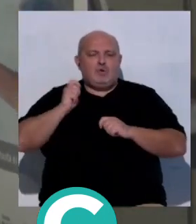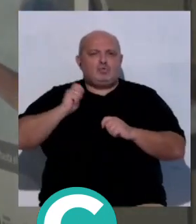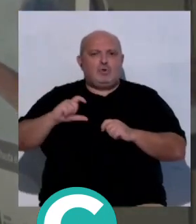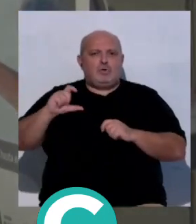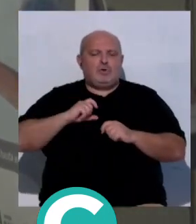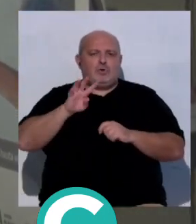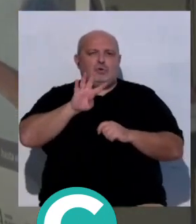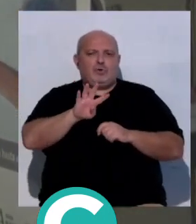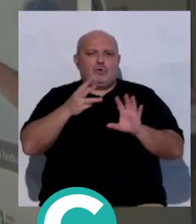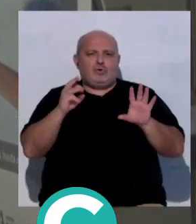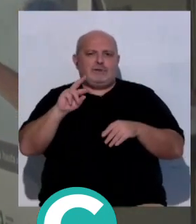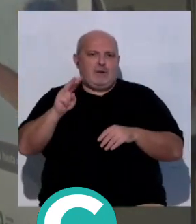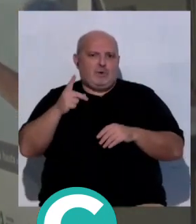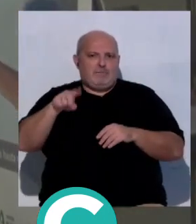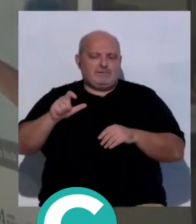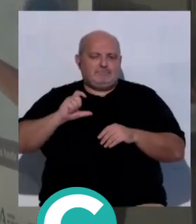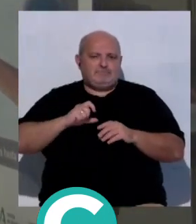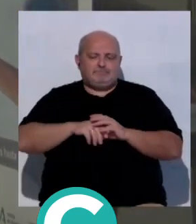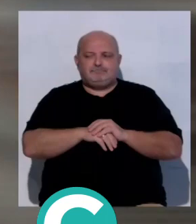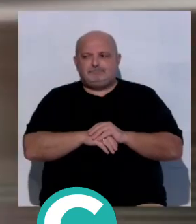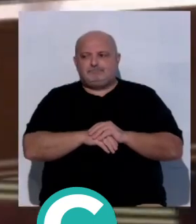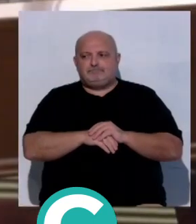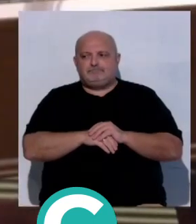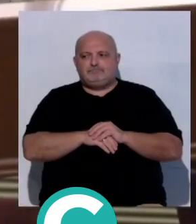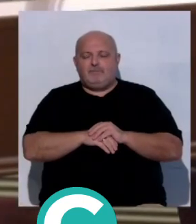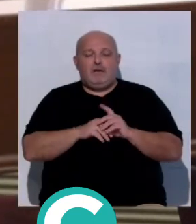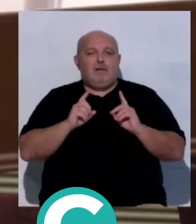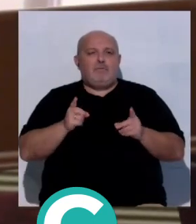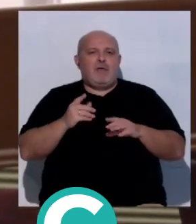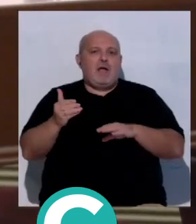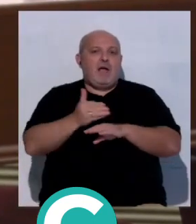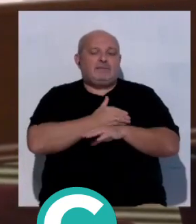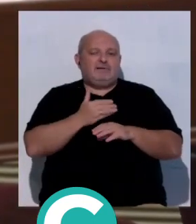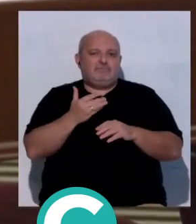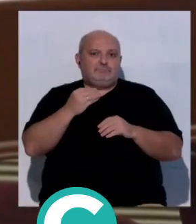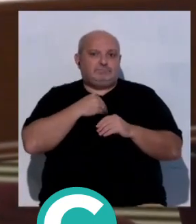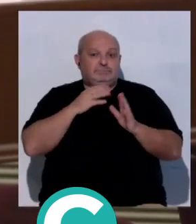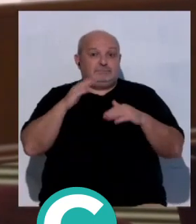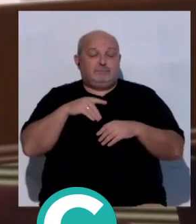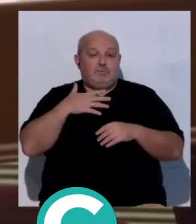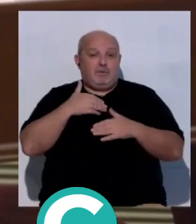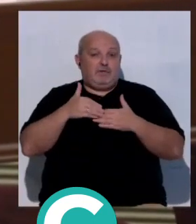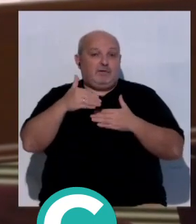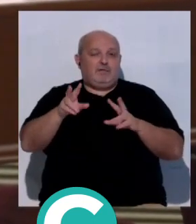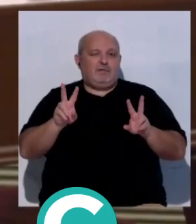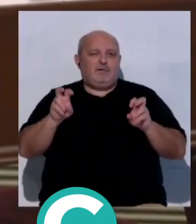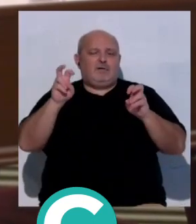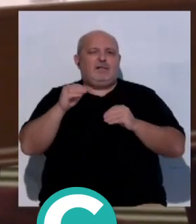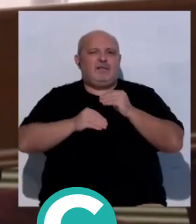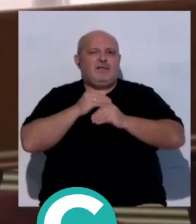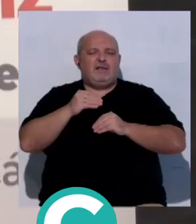480 prevenir antes de lamentar este podría ser el levan bajo el que se celebre la semana de